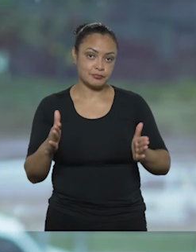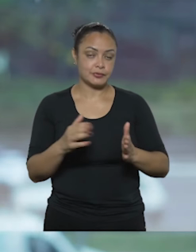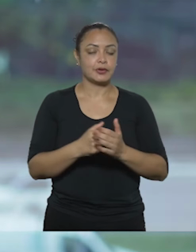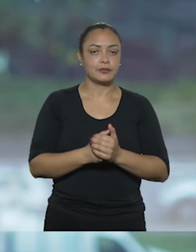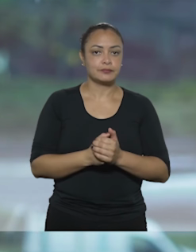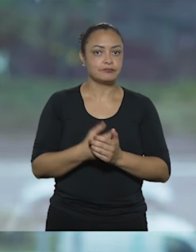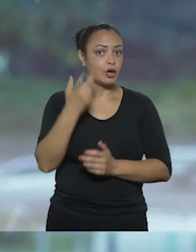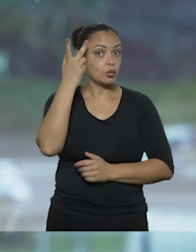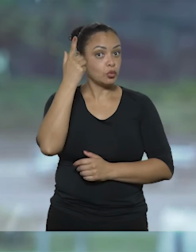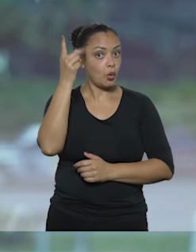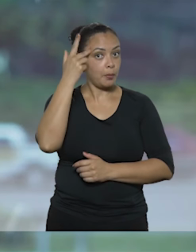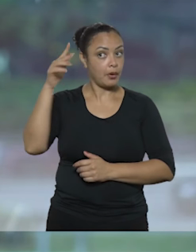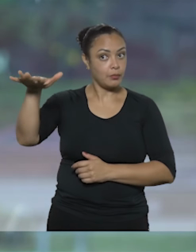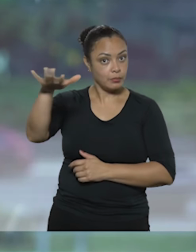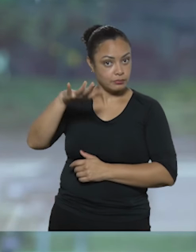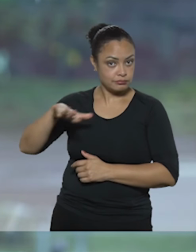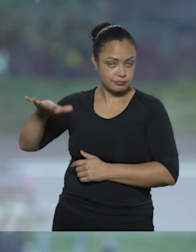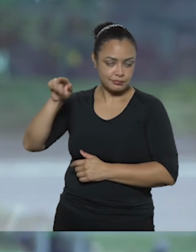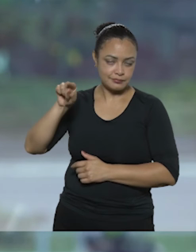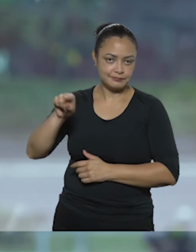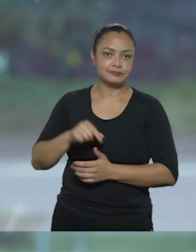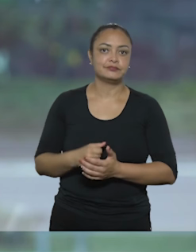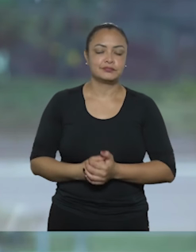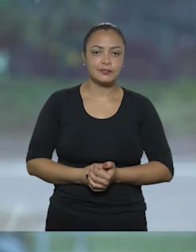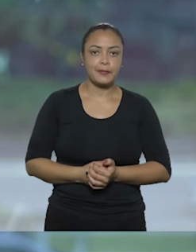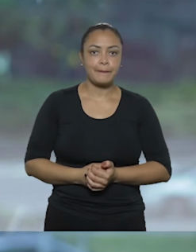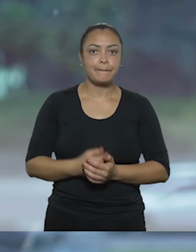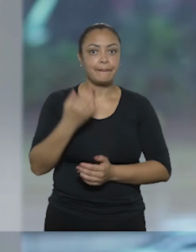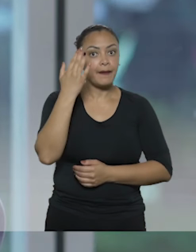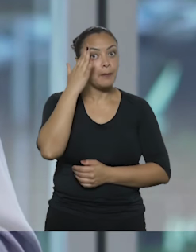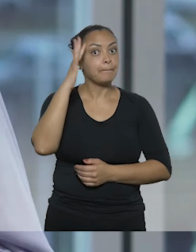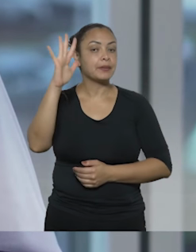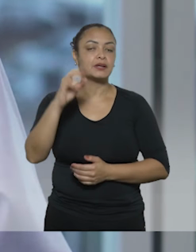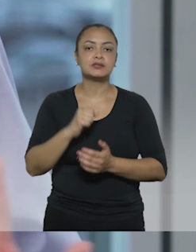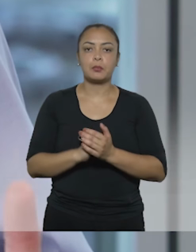mais normal por lá. Falando um pouco dos principais índices, né?